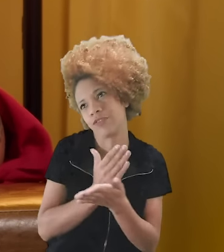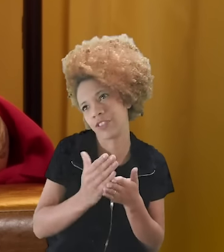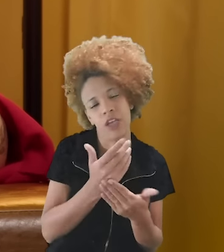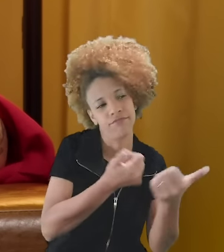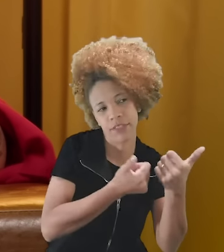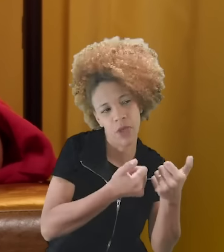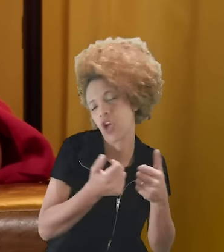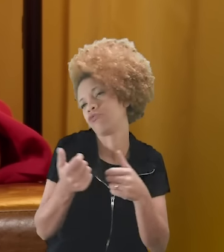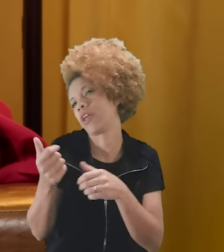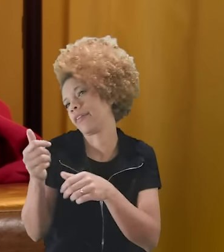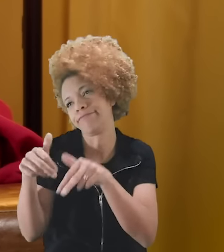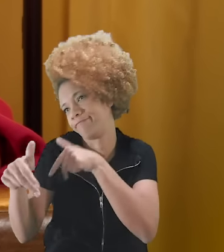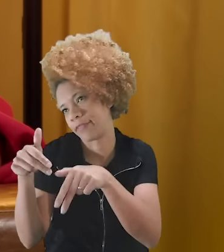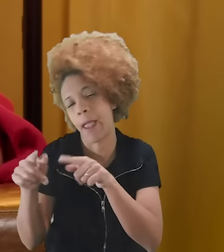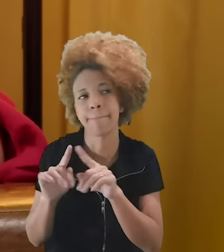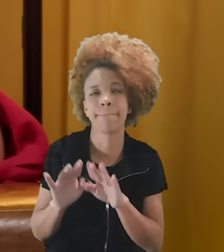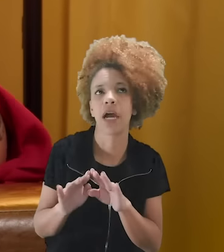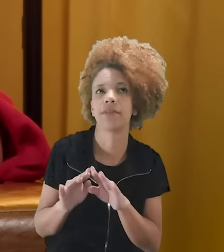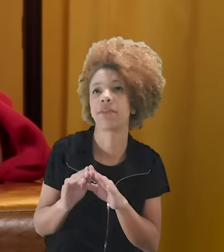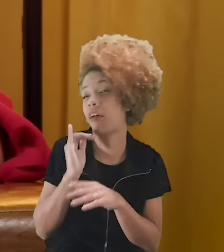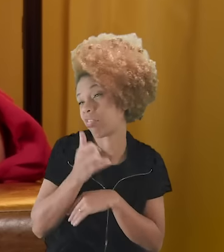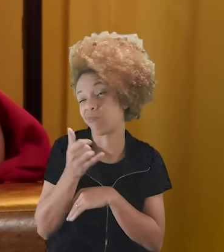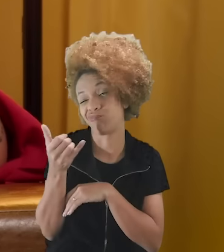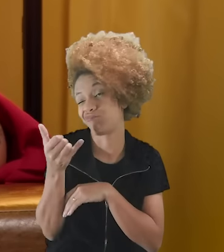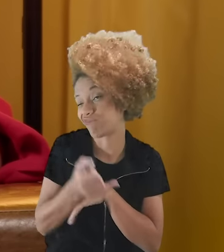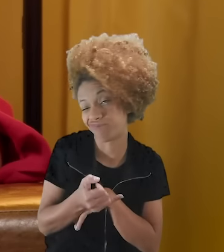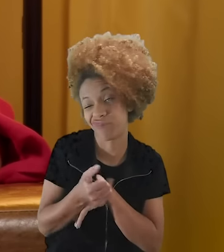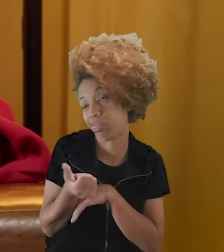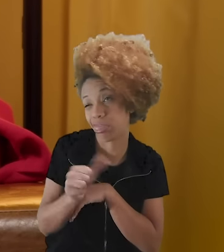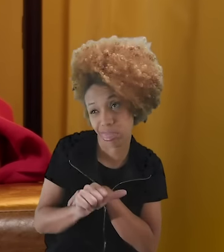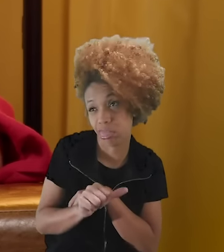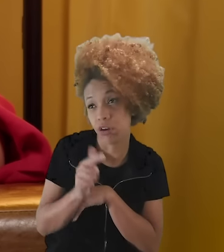esportes e esporte tradicional a narração meio mé meio merda eu acho que é quando você não